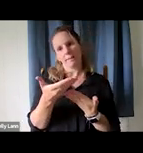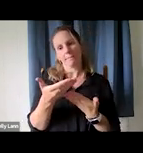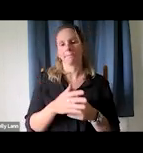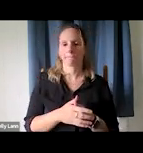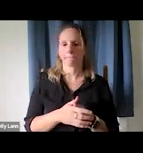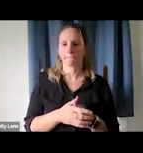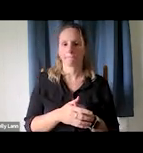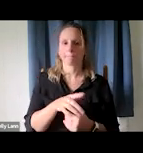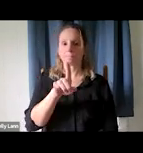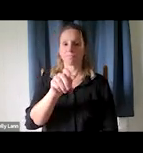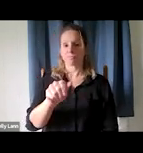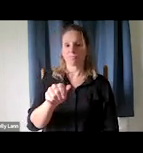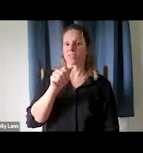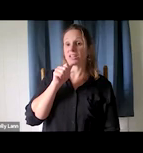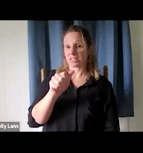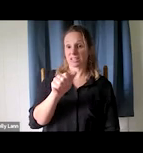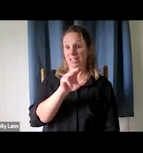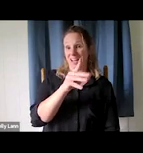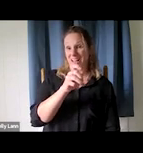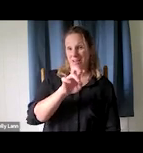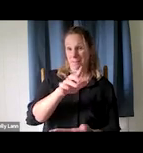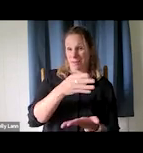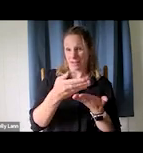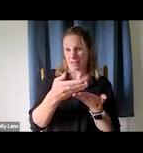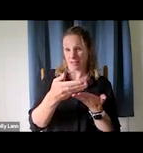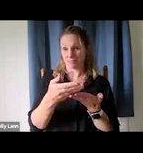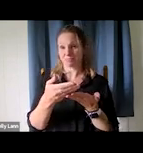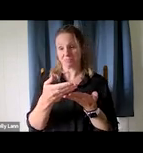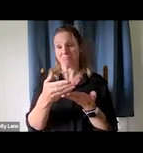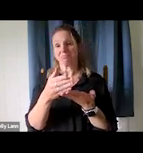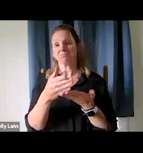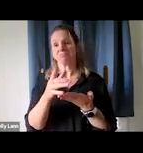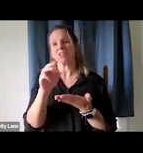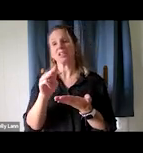Cuando la DAA no es material la reclamación será permitida en estos casos.